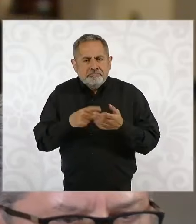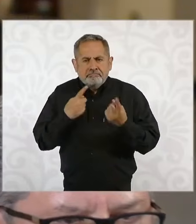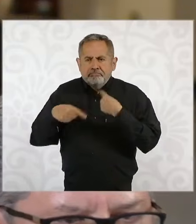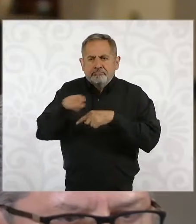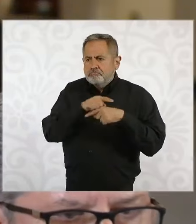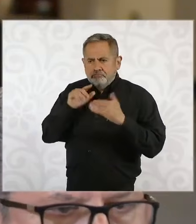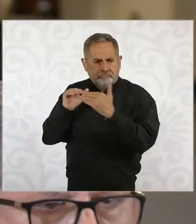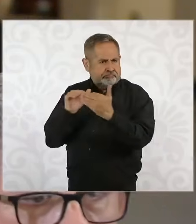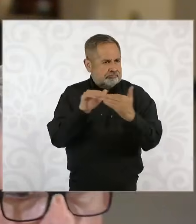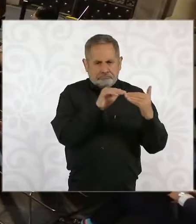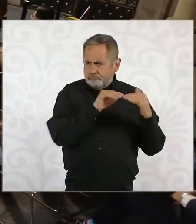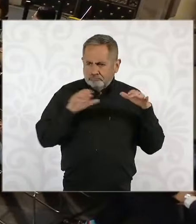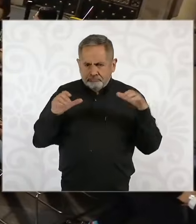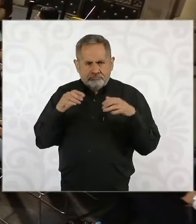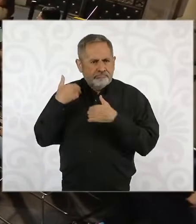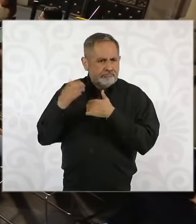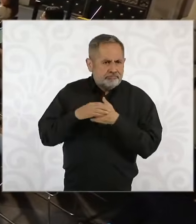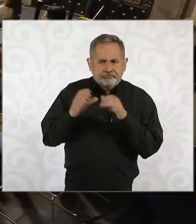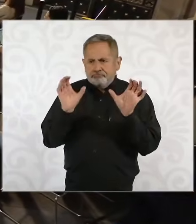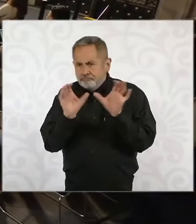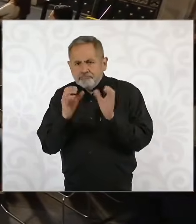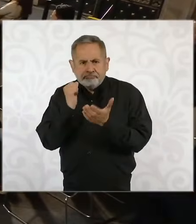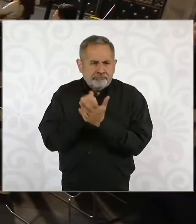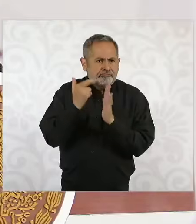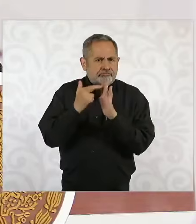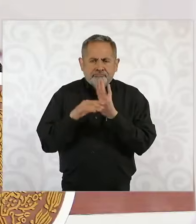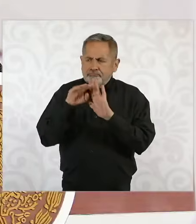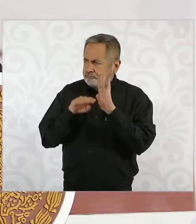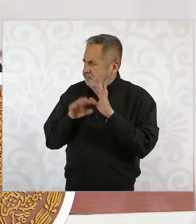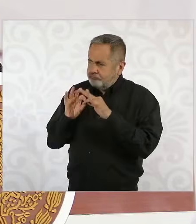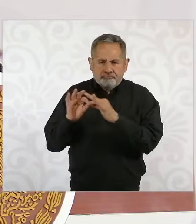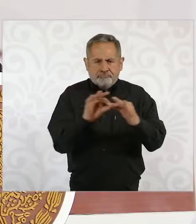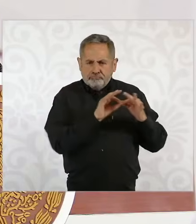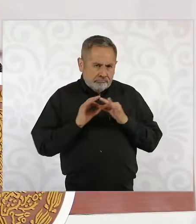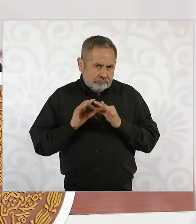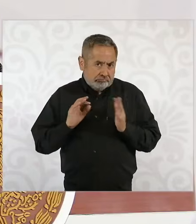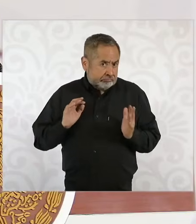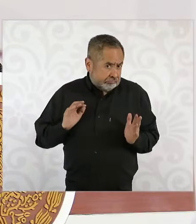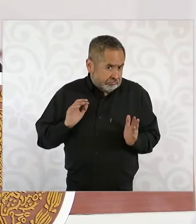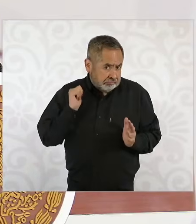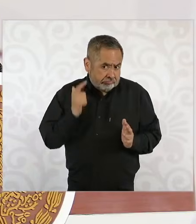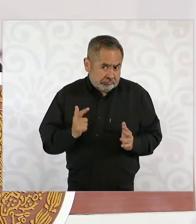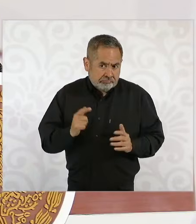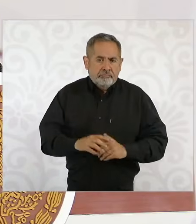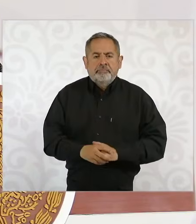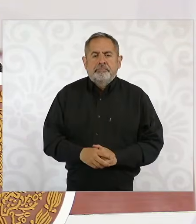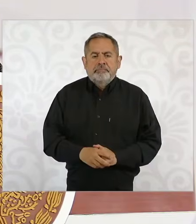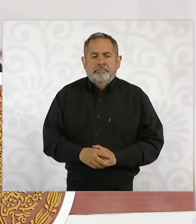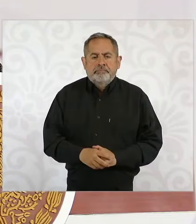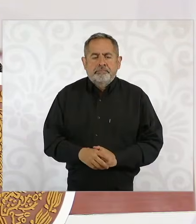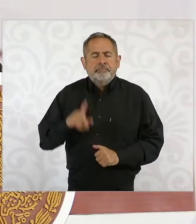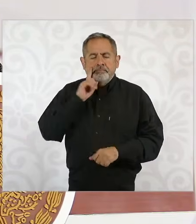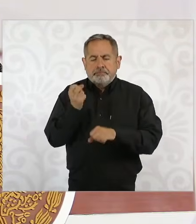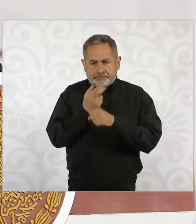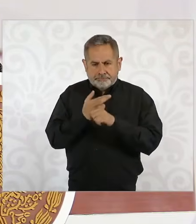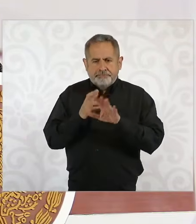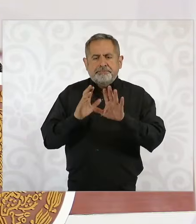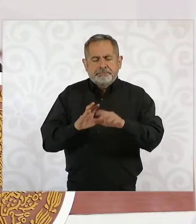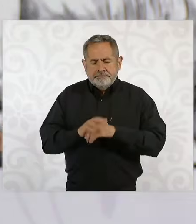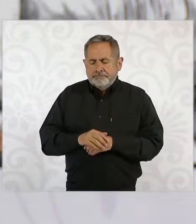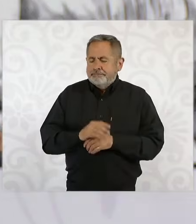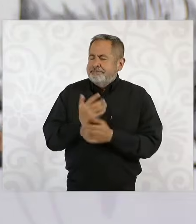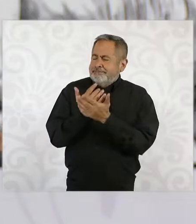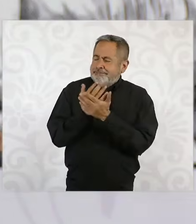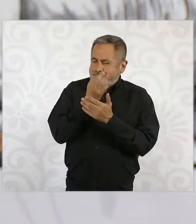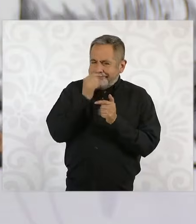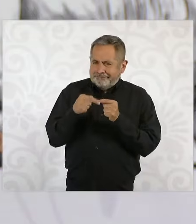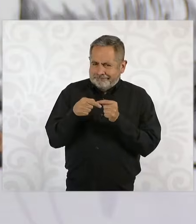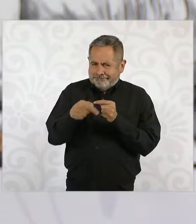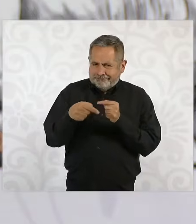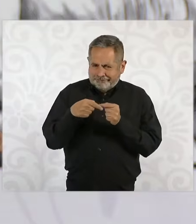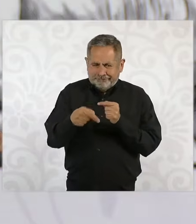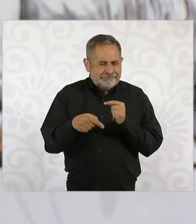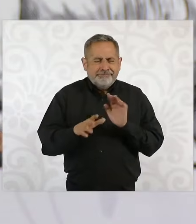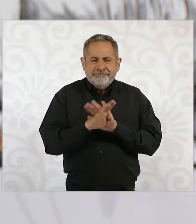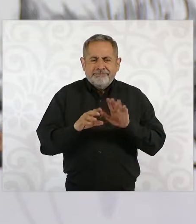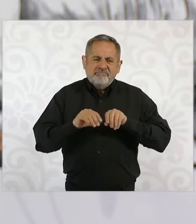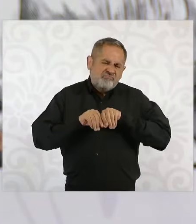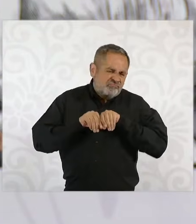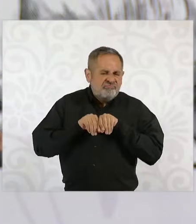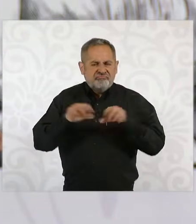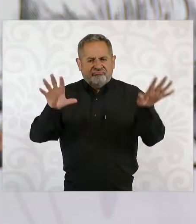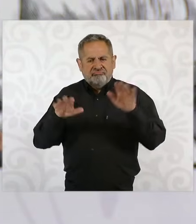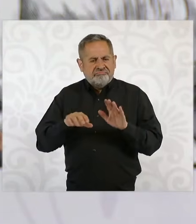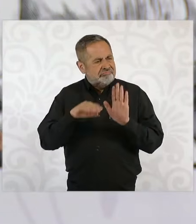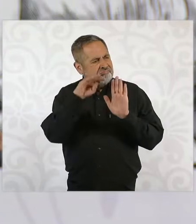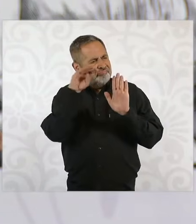periodismo en México? E primero eh ya dijimos que pronto se van a dar a conocer eh todos los el